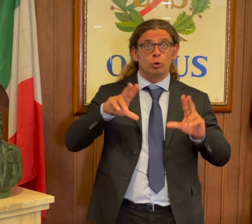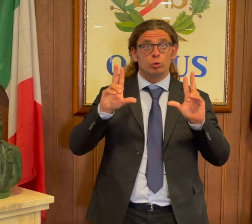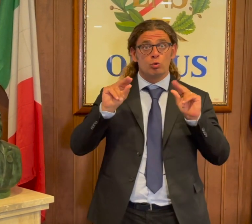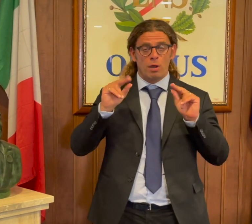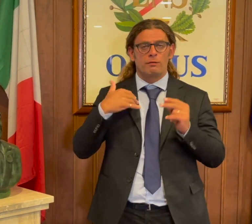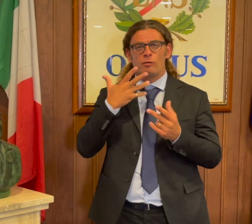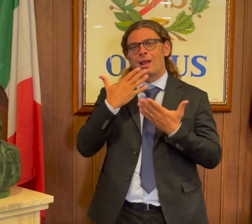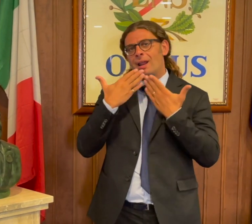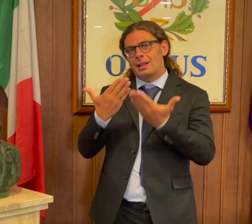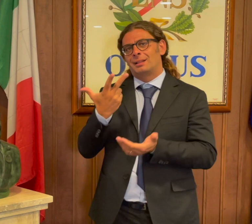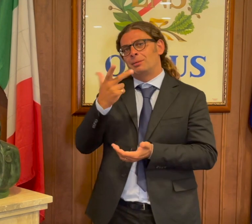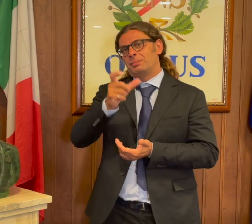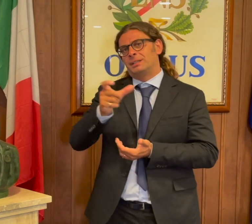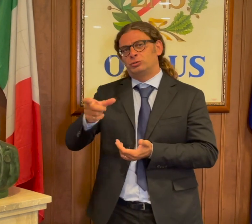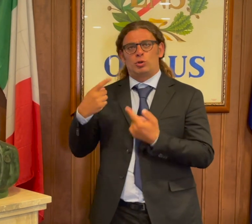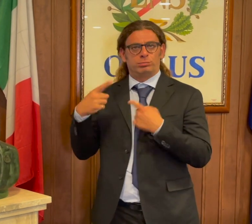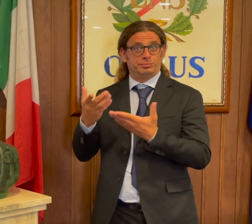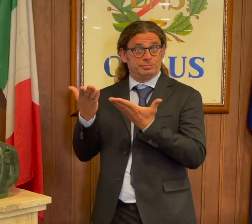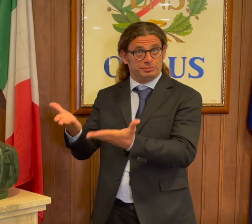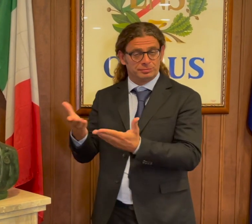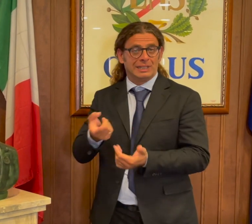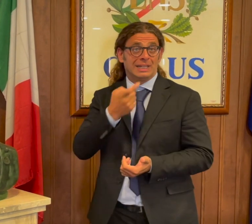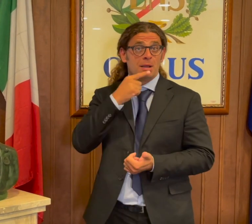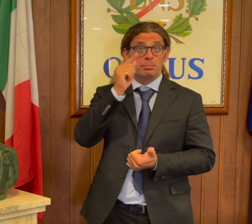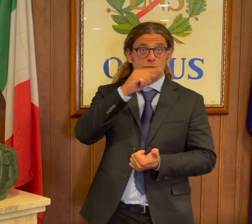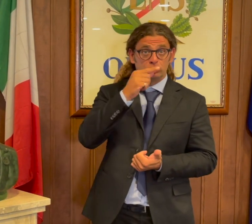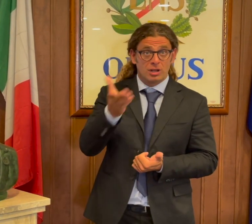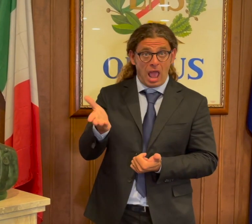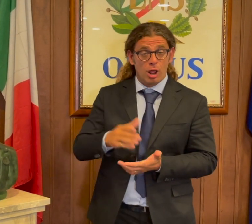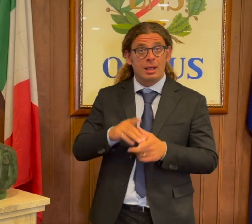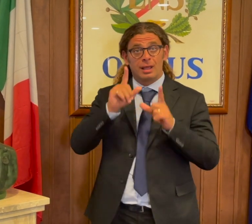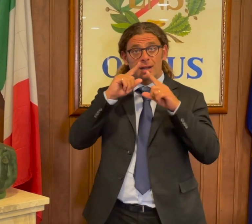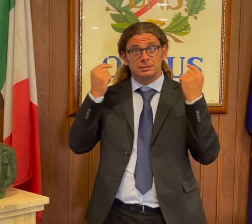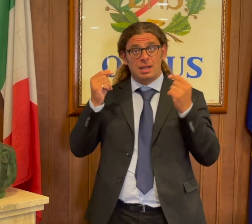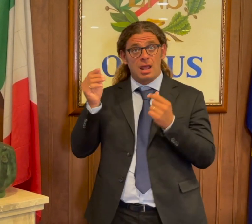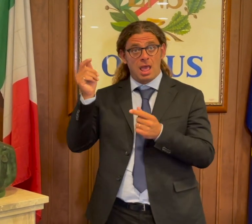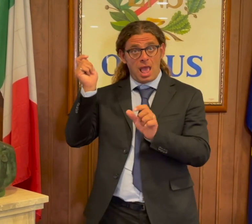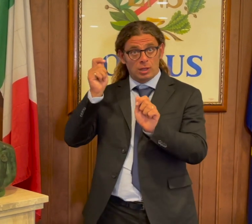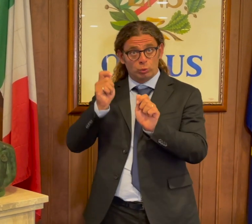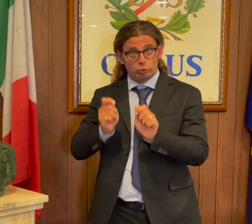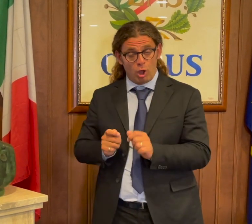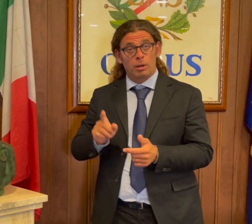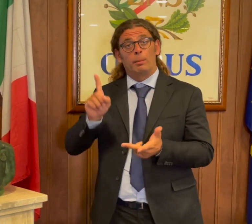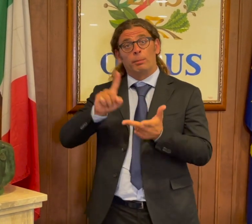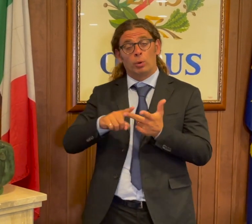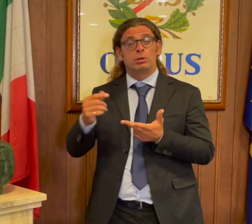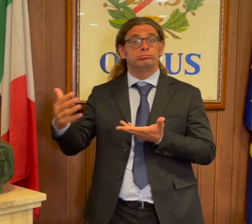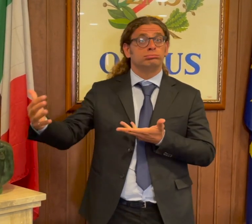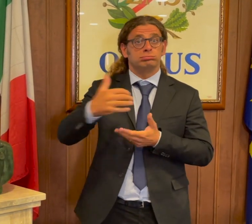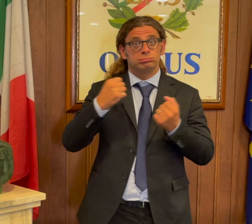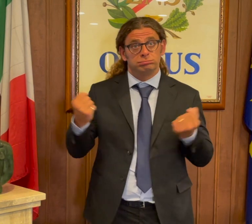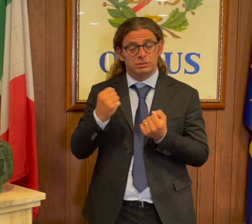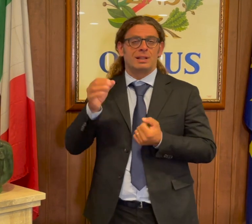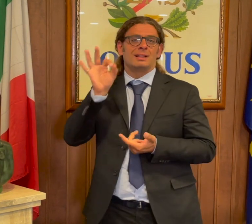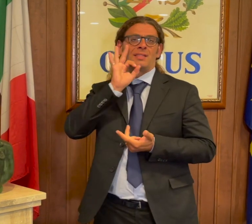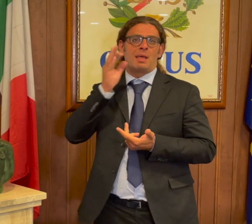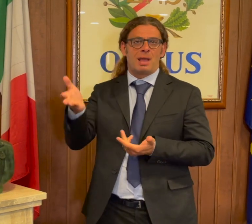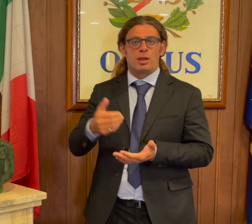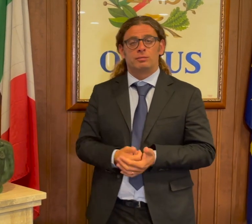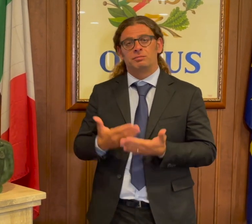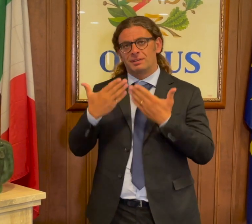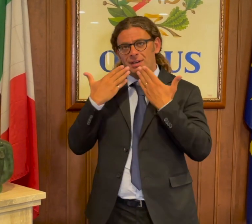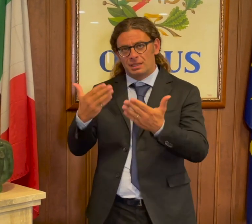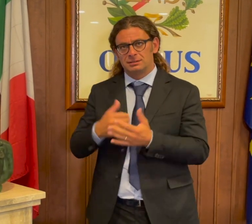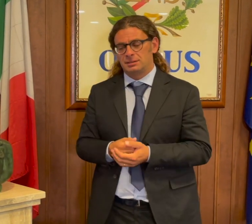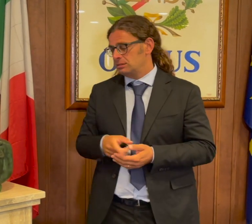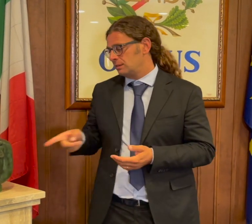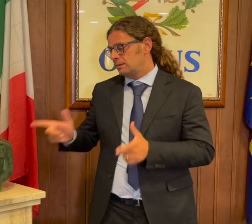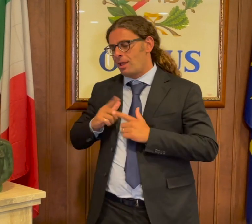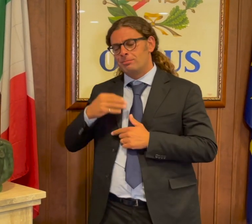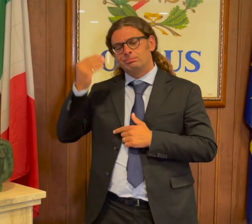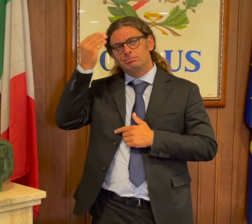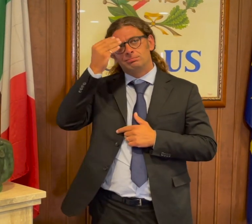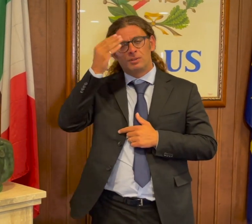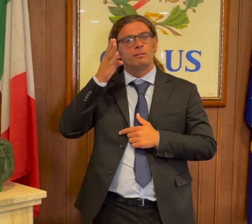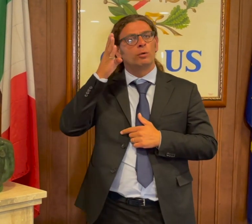il nuovo Consiglio Direttivo vuole ringraziare queste 3 persone che hanno aderito alla creazione del busto, Piccigallo, Graziani e Dentamaro e li ringrazio